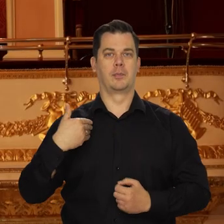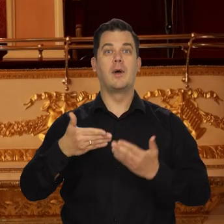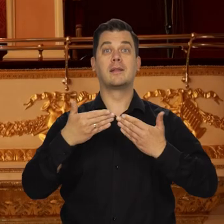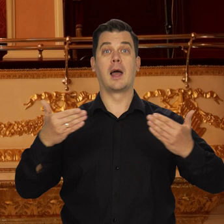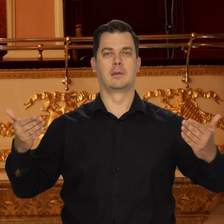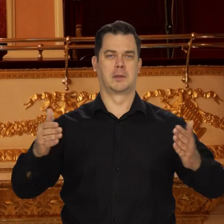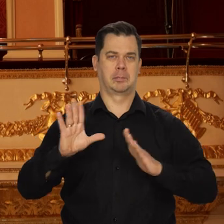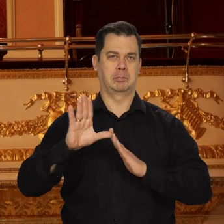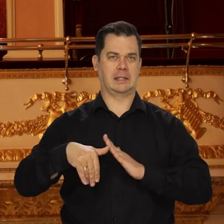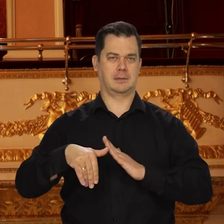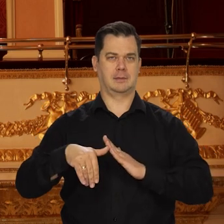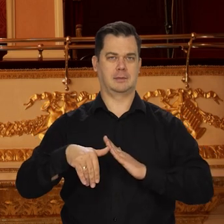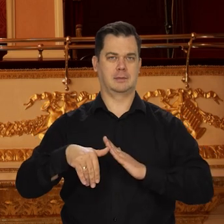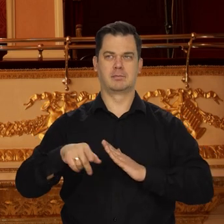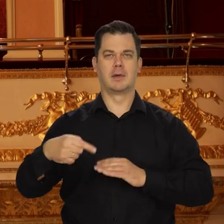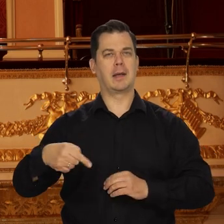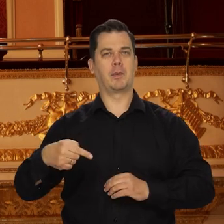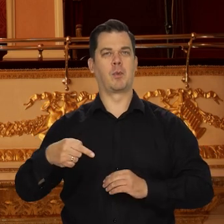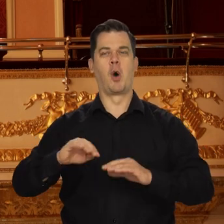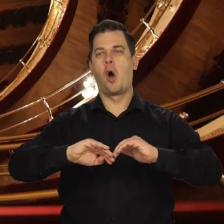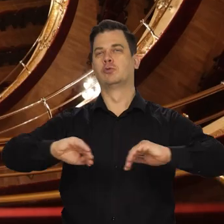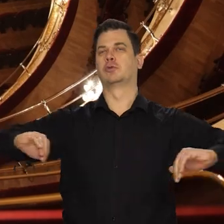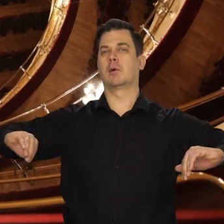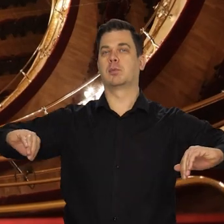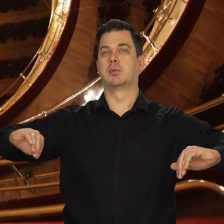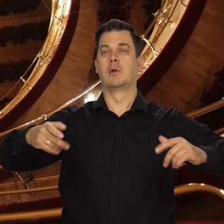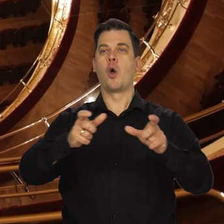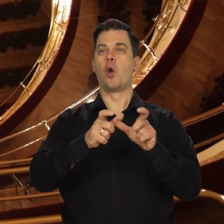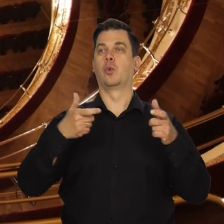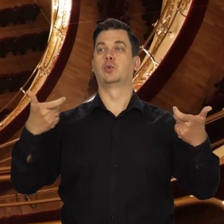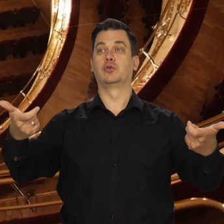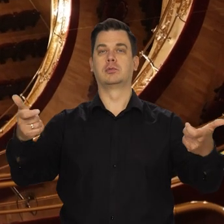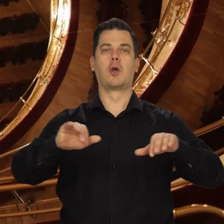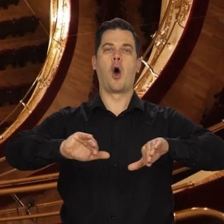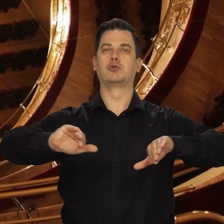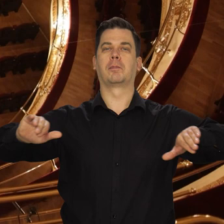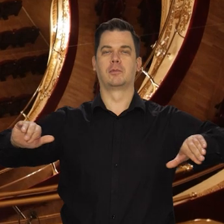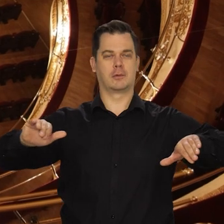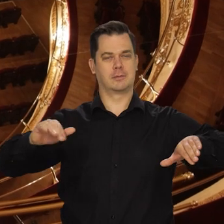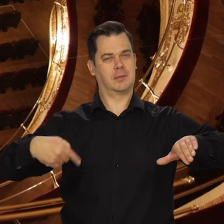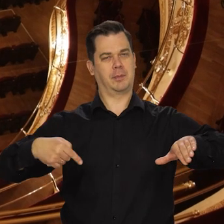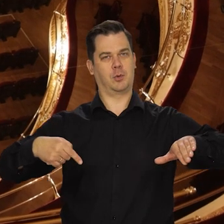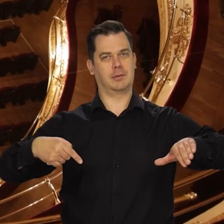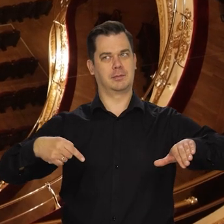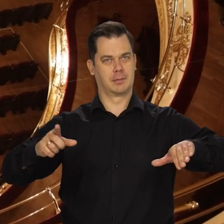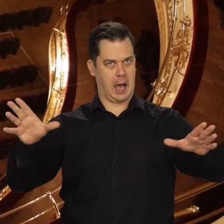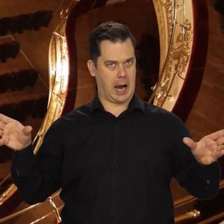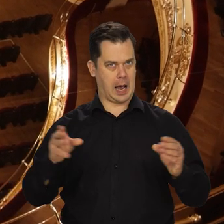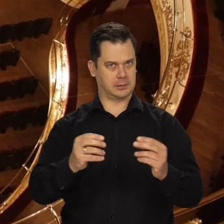był to teatr mieszczański. Nie było wyraźnie oddzielonych lóż prosceniowych, czyli tych przestrzeni bocznych,